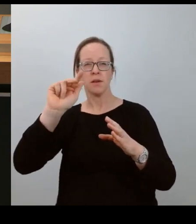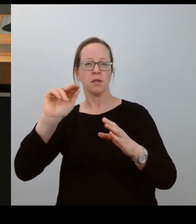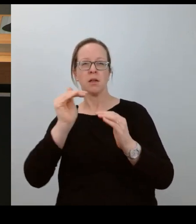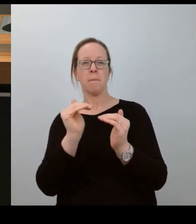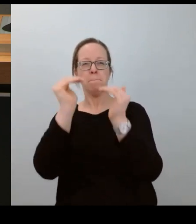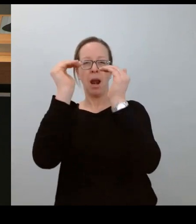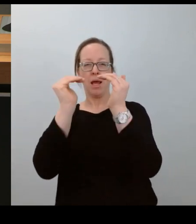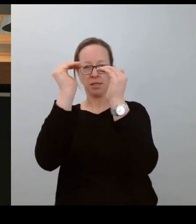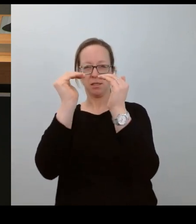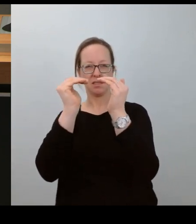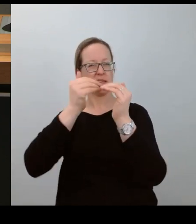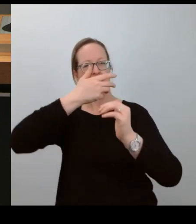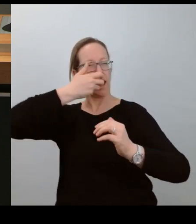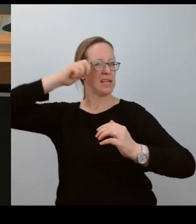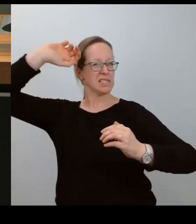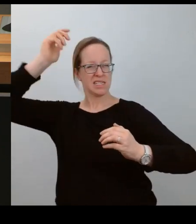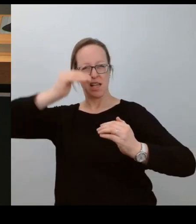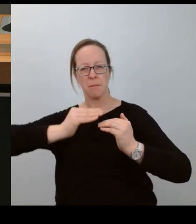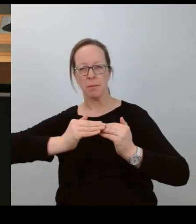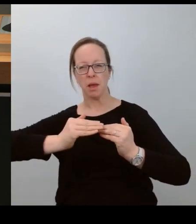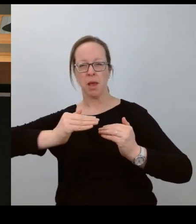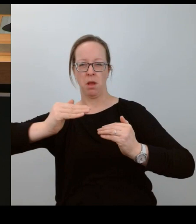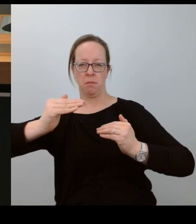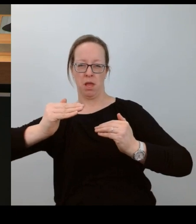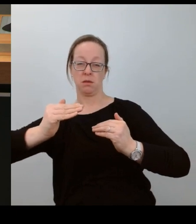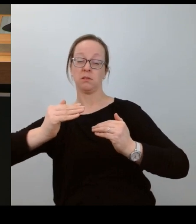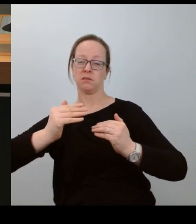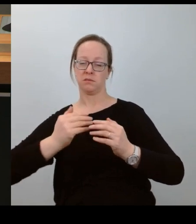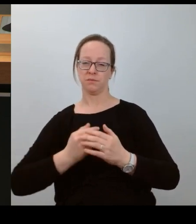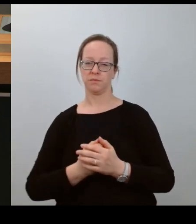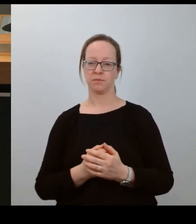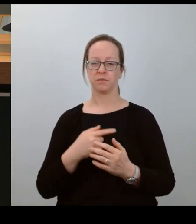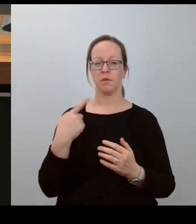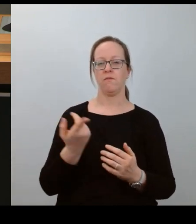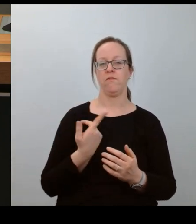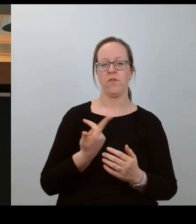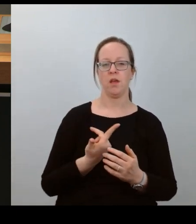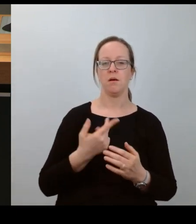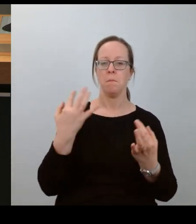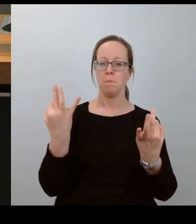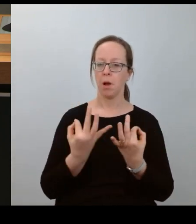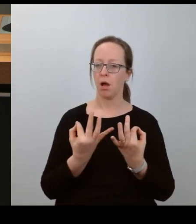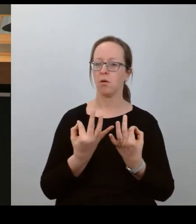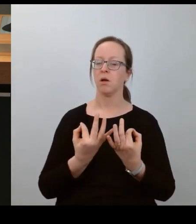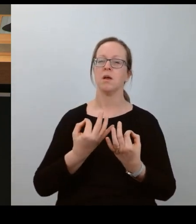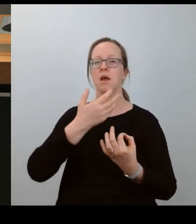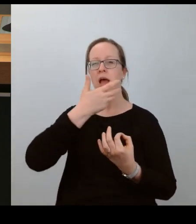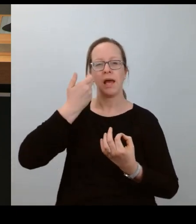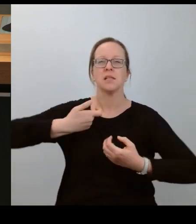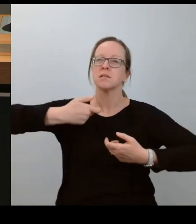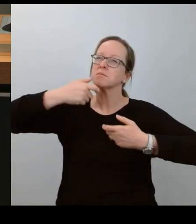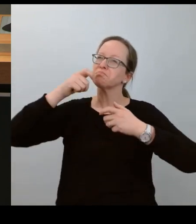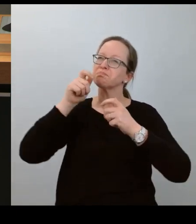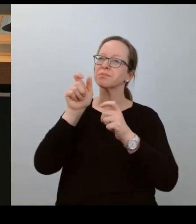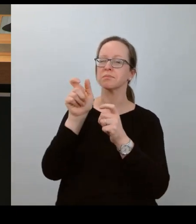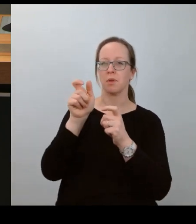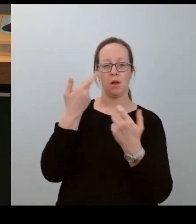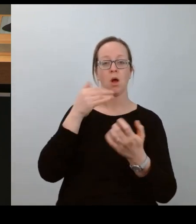da gehören sie auch hin. Wir brauchen sie nicht an anderer Stelle, sondern wir wollen sie da erhalten, wo sie sind, und wir wollen möglichst viele von ihnen erfassen.